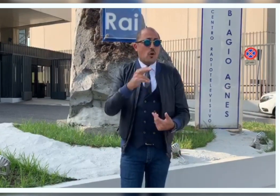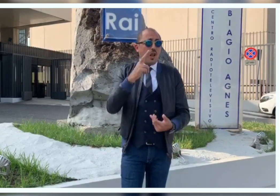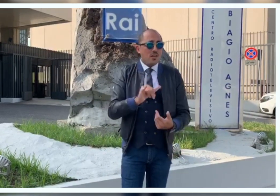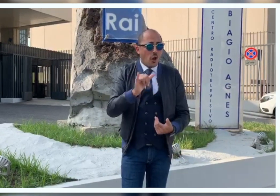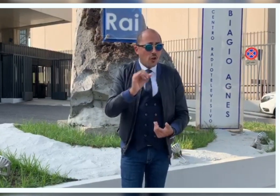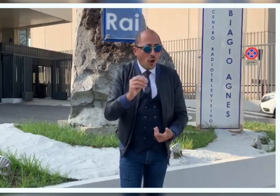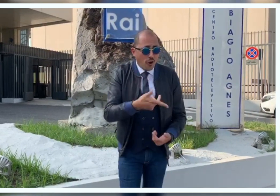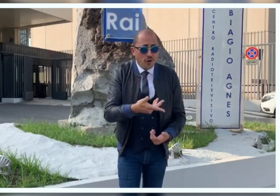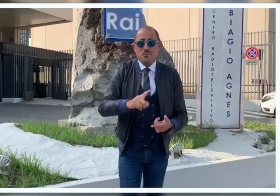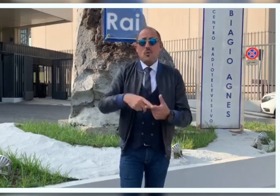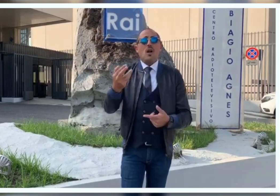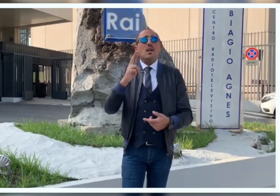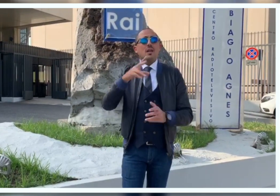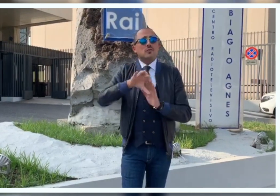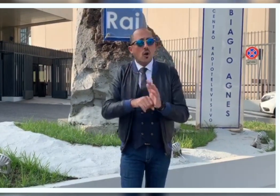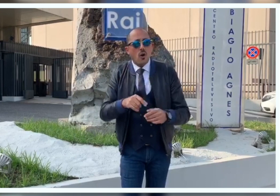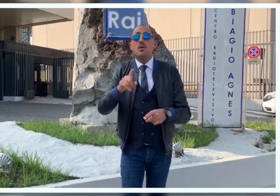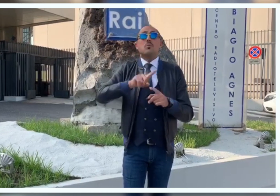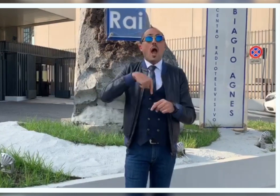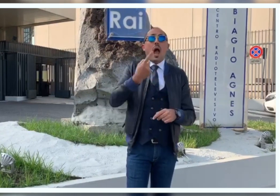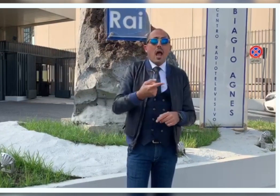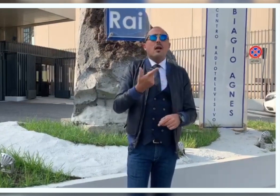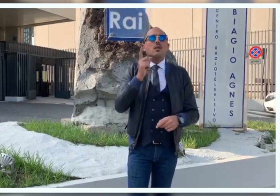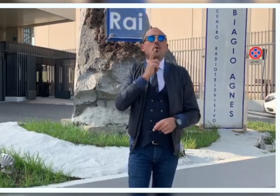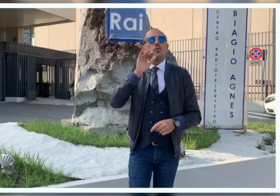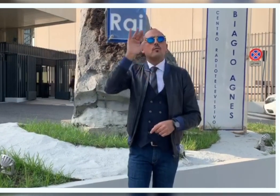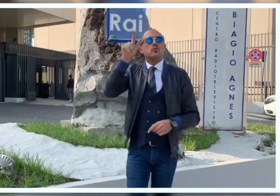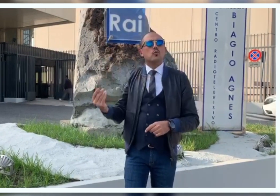ad esempio presto si inizierà a lavorare anche su Rai Yoyo e Rai Storia